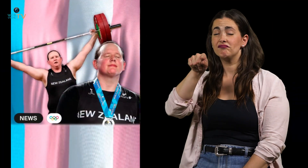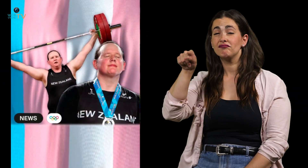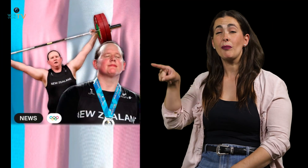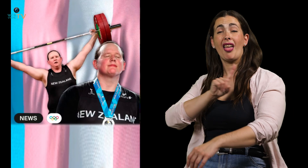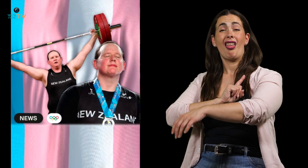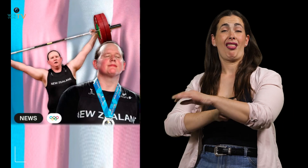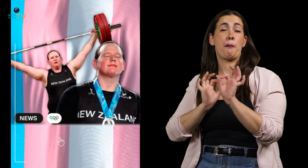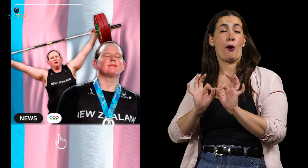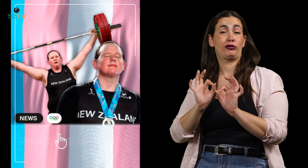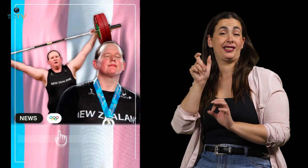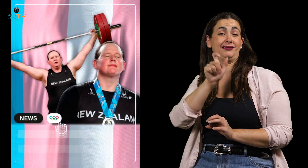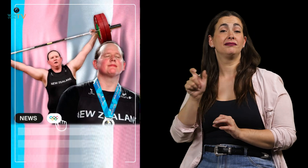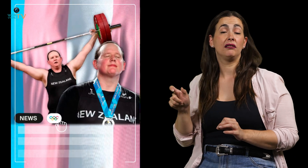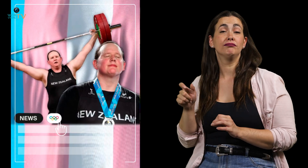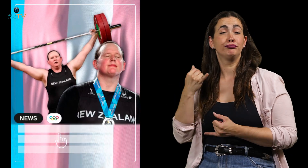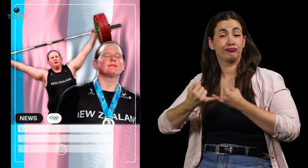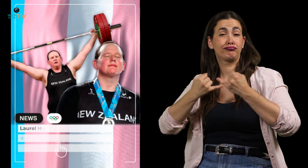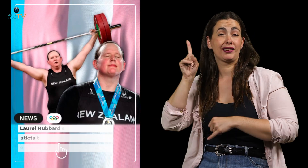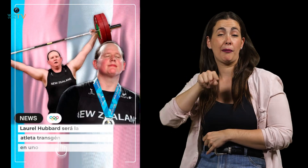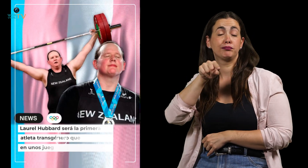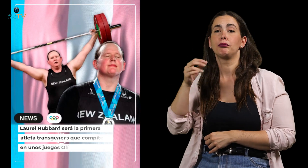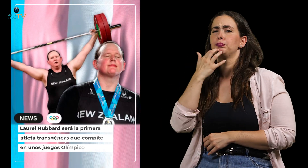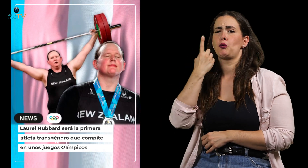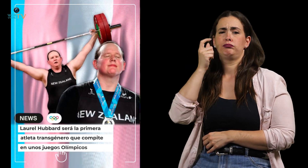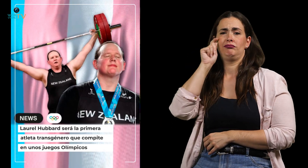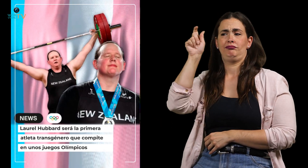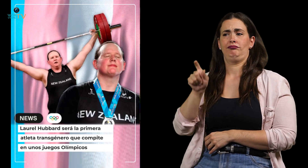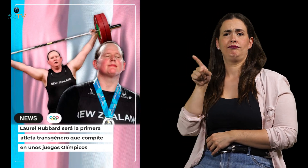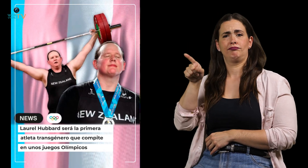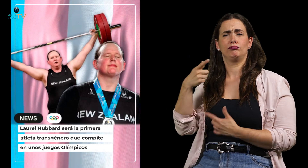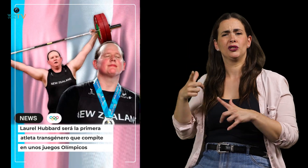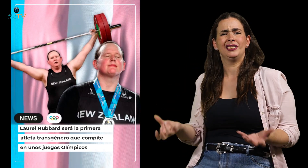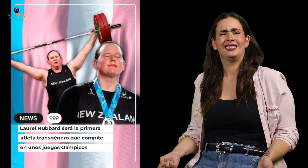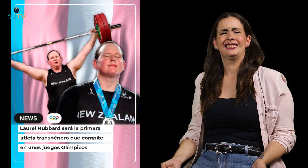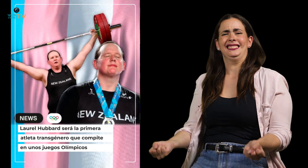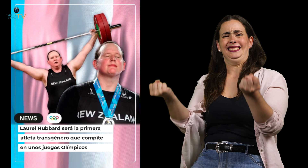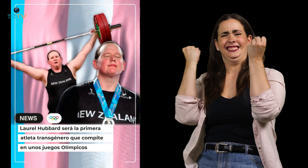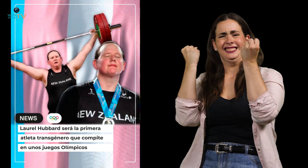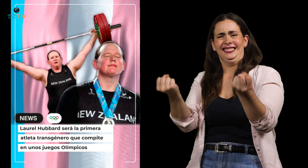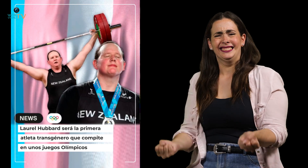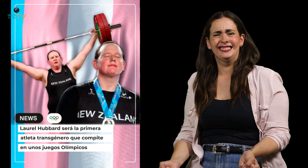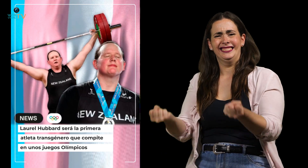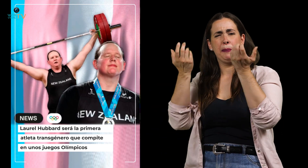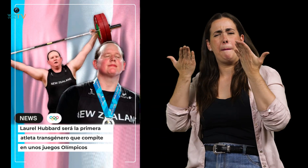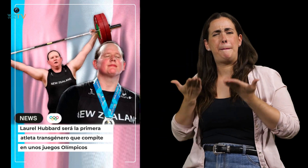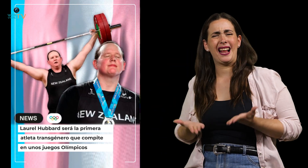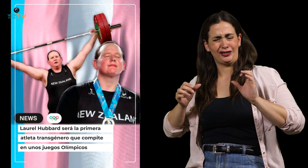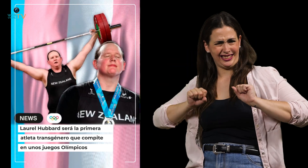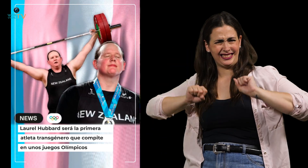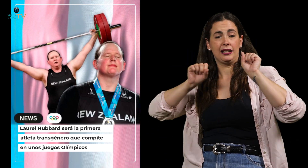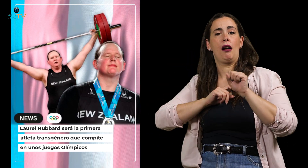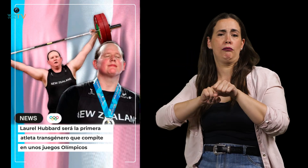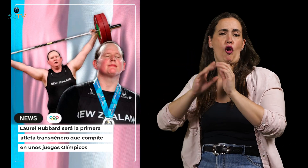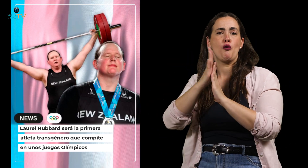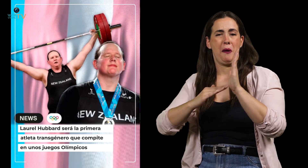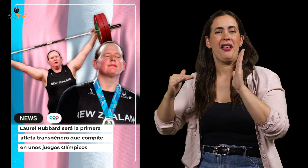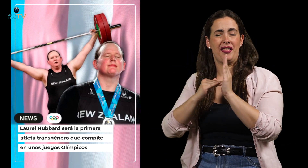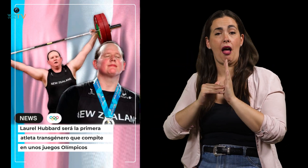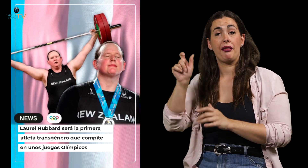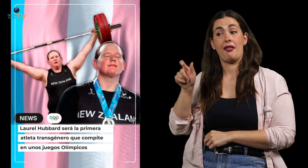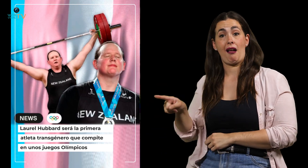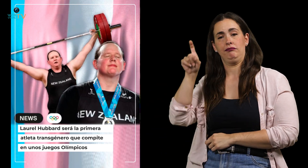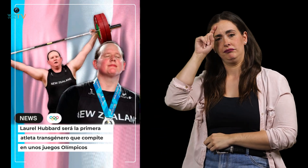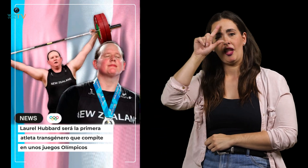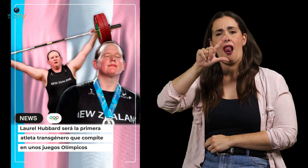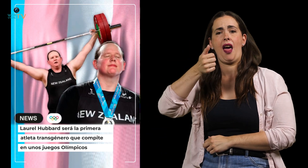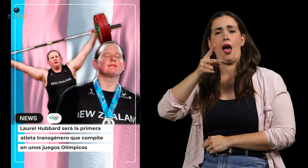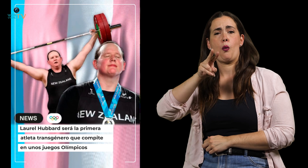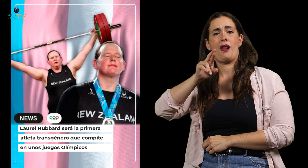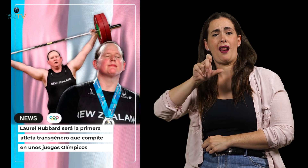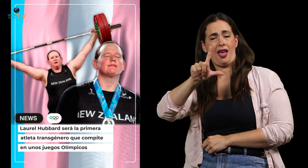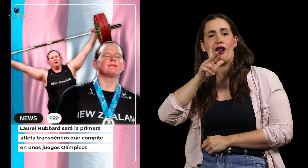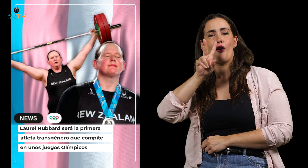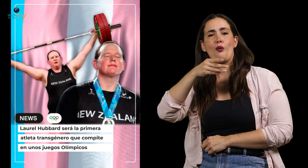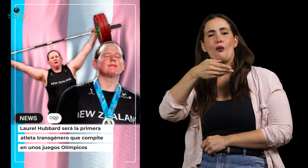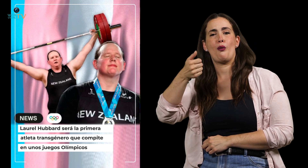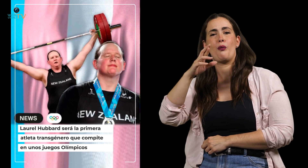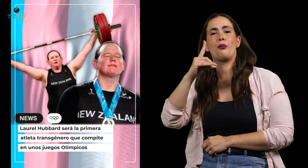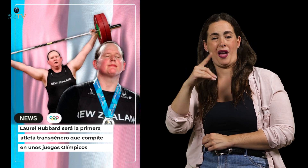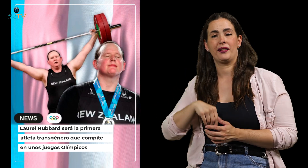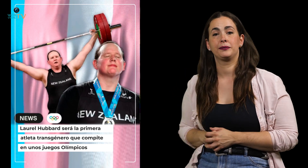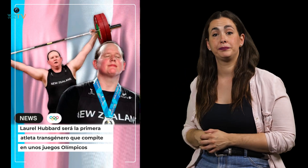Algunos deportistas también tienen problemas. Es el caso de la halterófila neozelandesa, Laurel Hubbard.